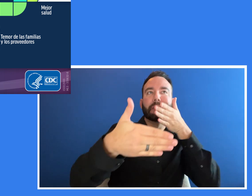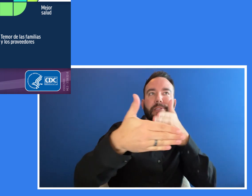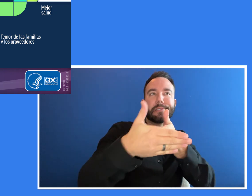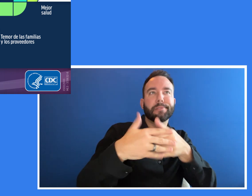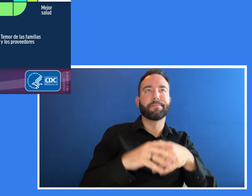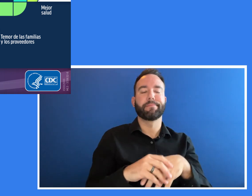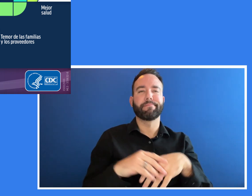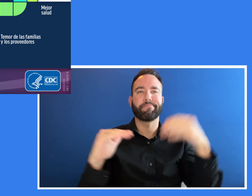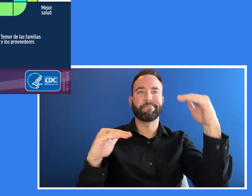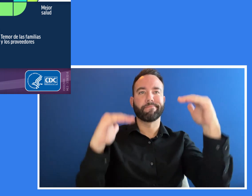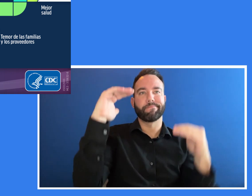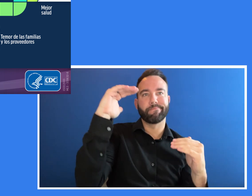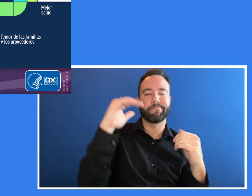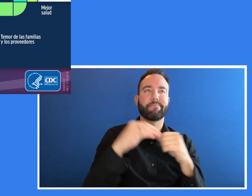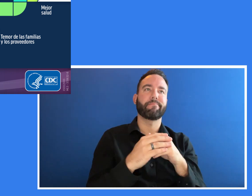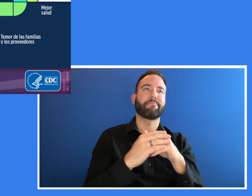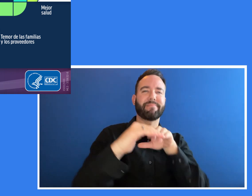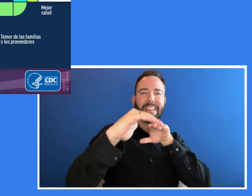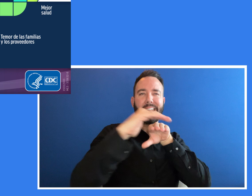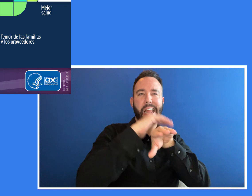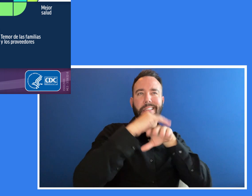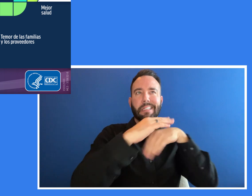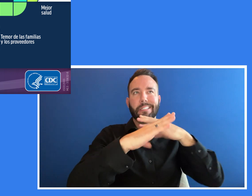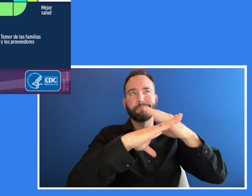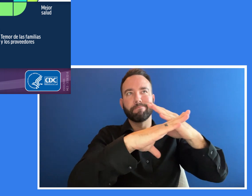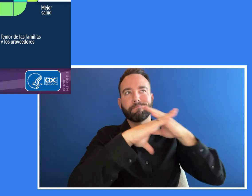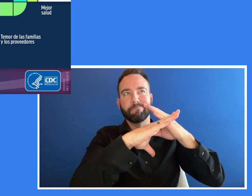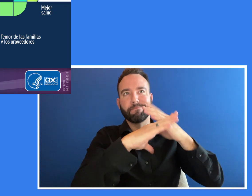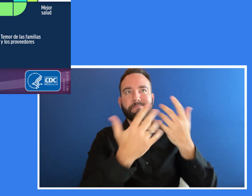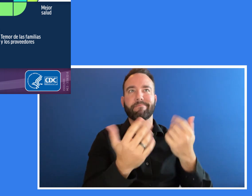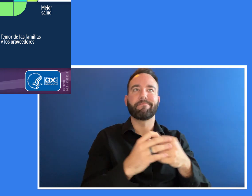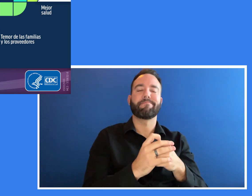Estas barreras incluyen el racismo y los prejuicios,